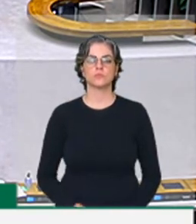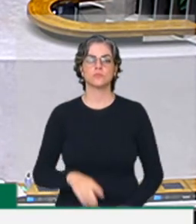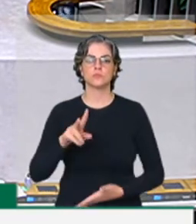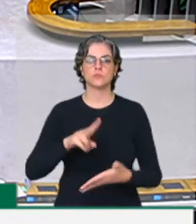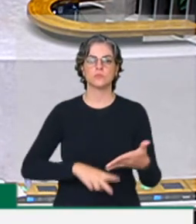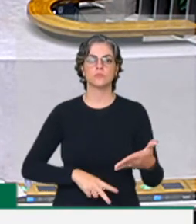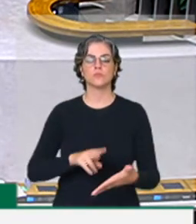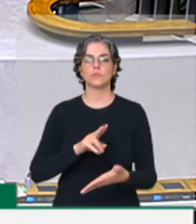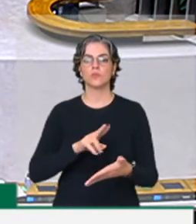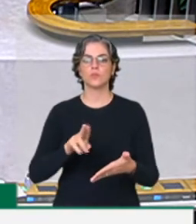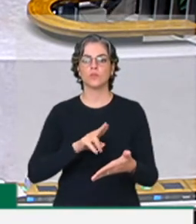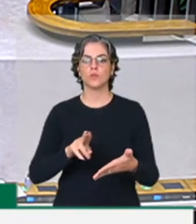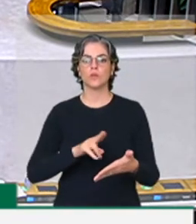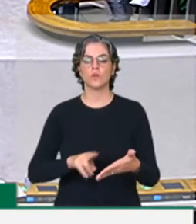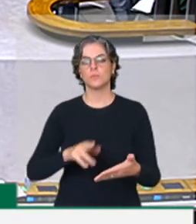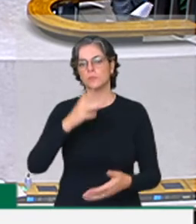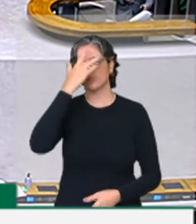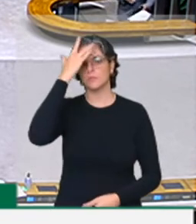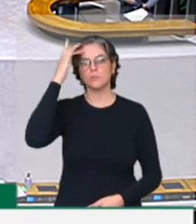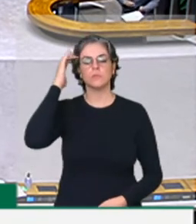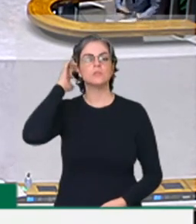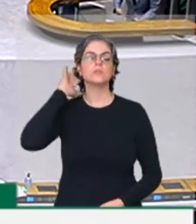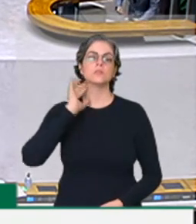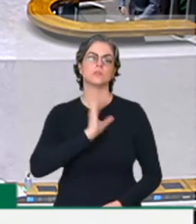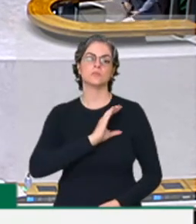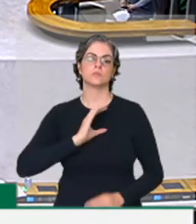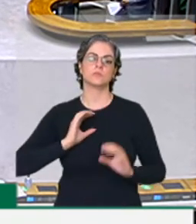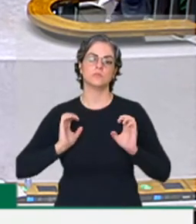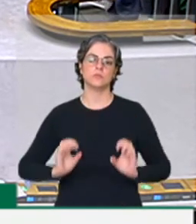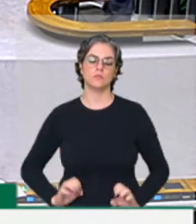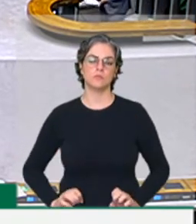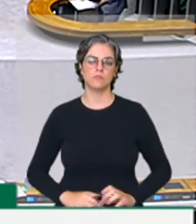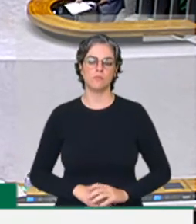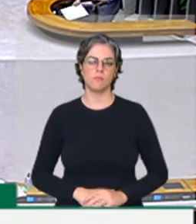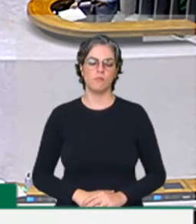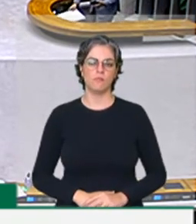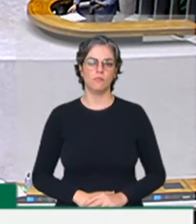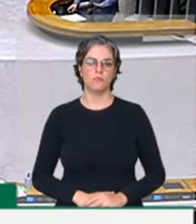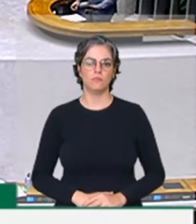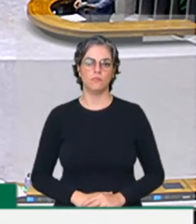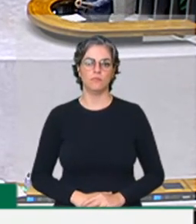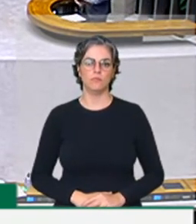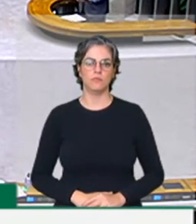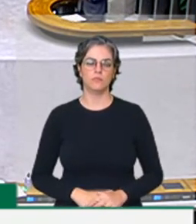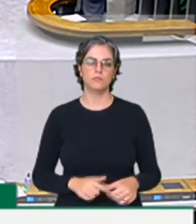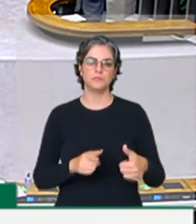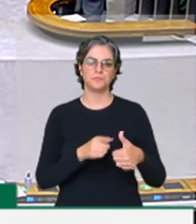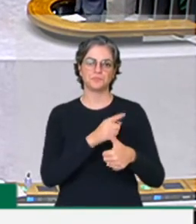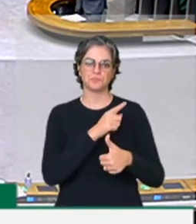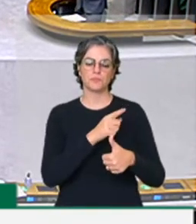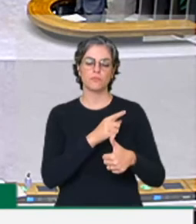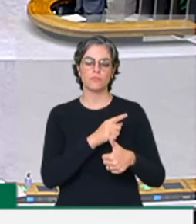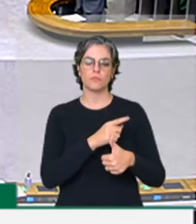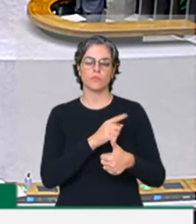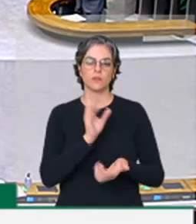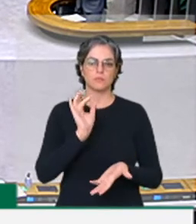MARCELO RAMOS. LEITURA DO NOME DOS MEMBROS DO CONSELHO DE ÉTICA E DECORO PARLAMENTAR DA CÂMARA DOS DEPUTADOS.